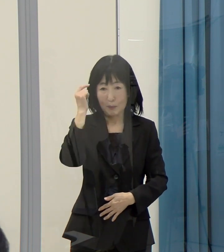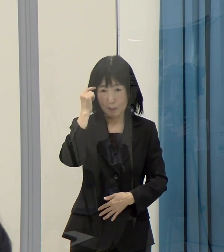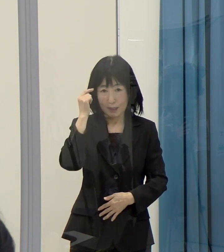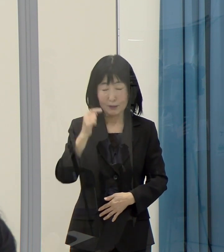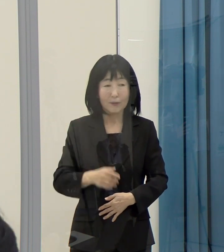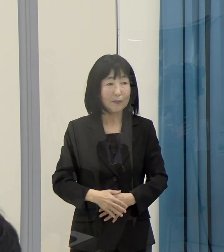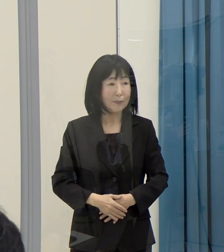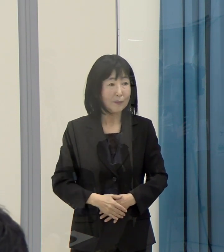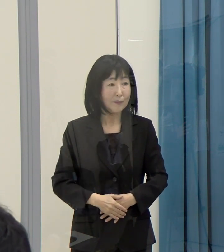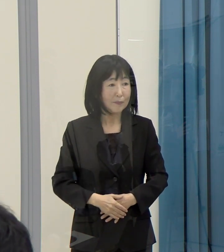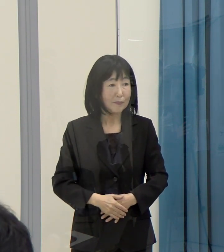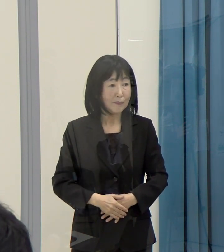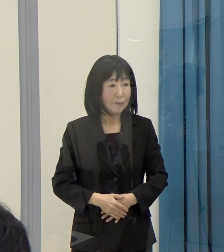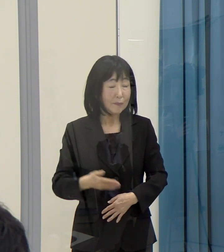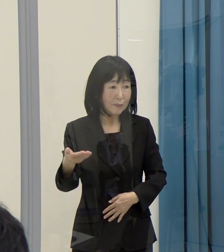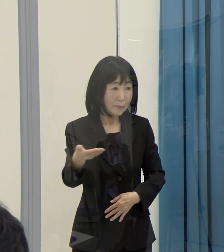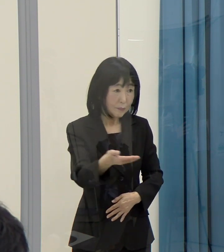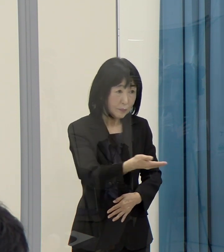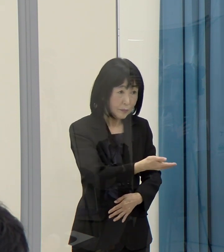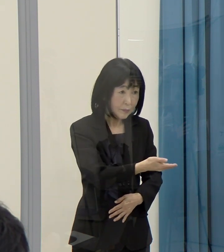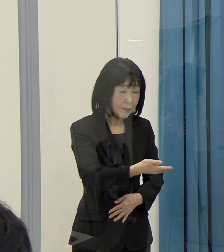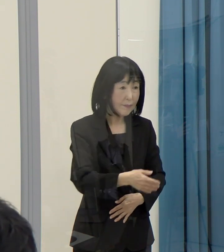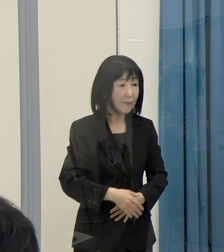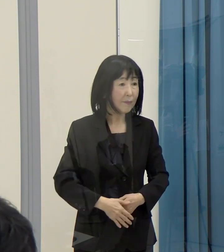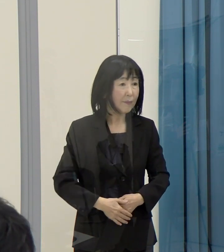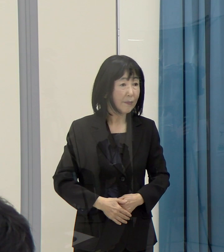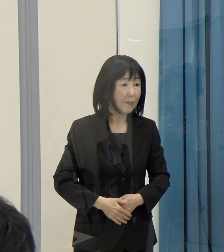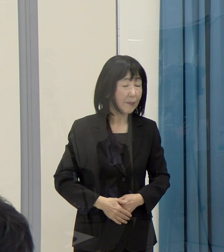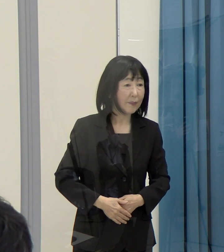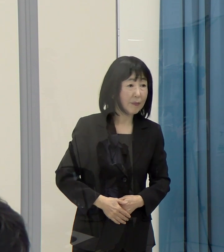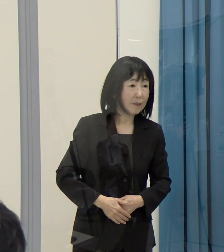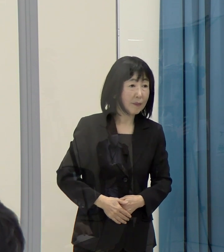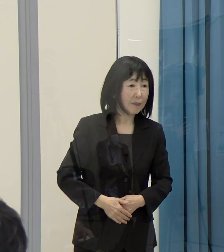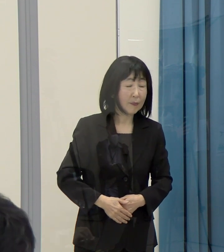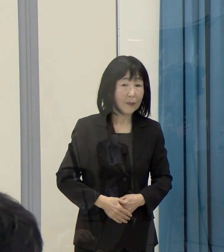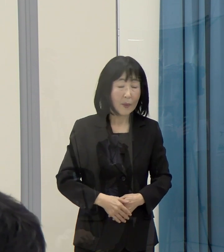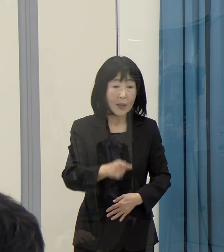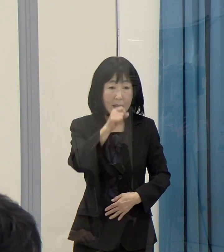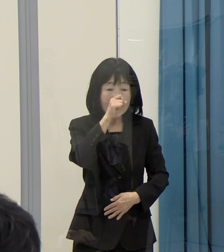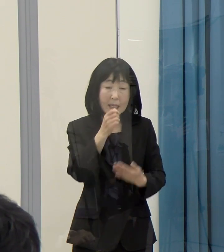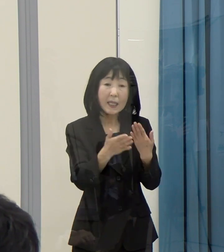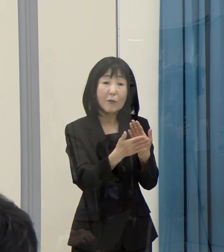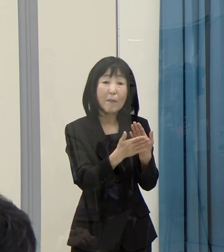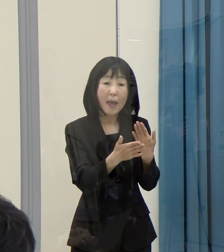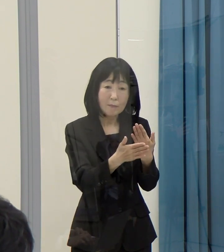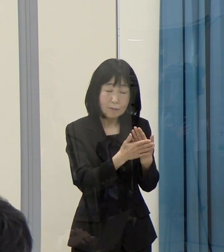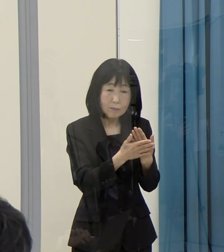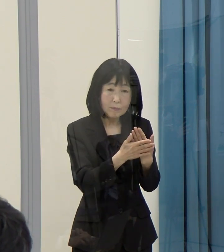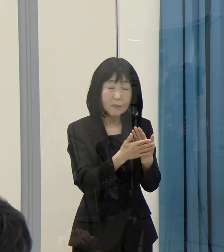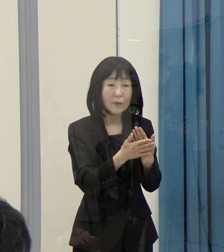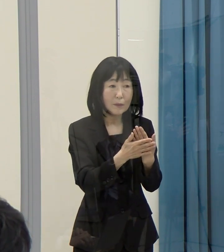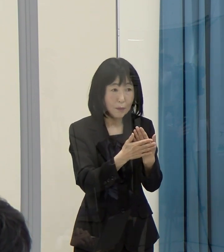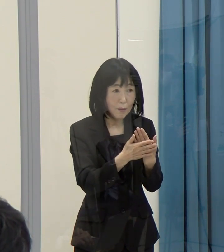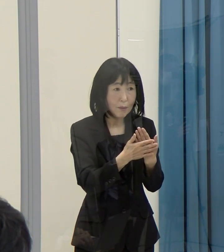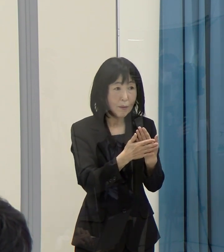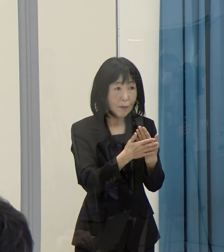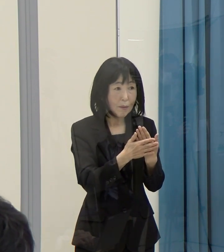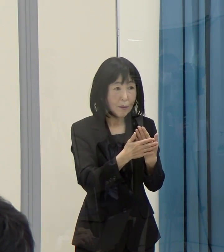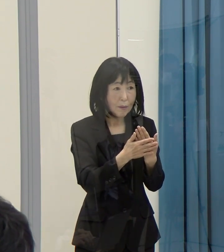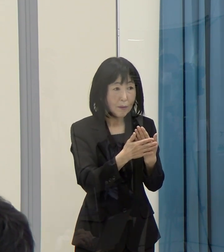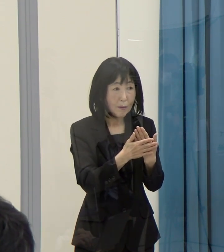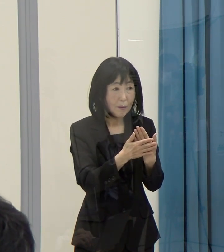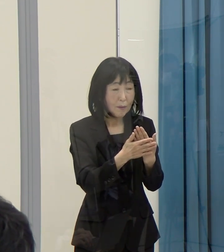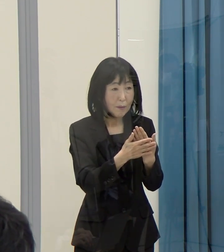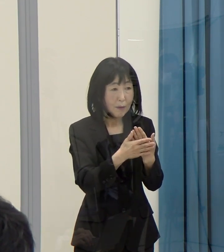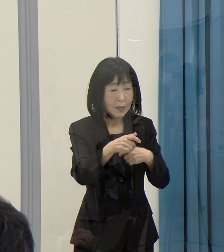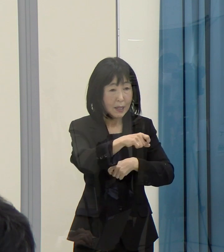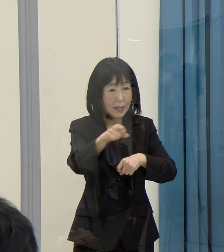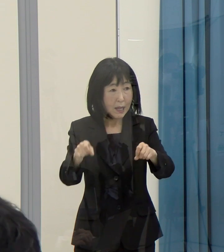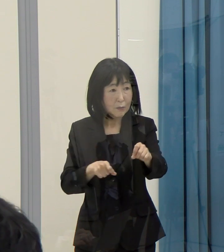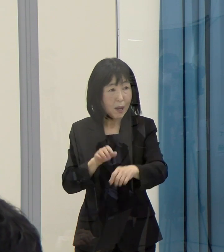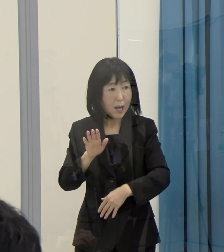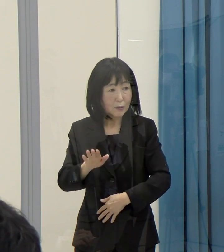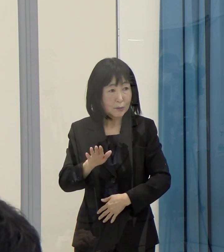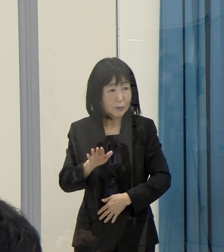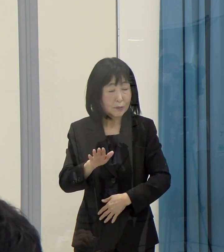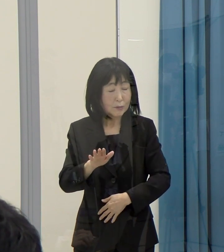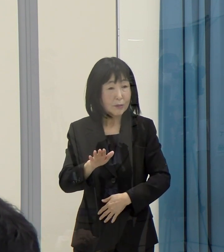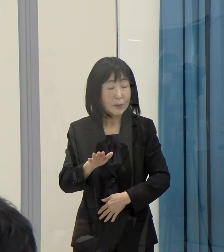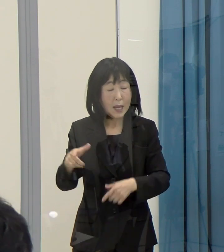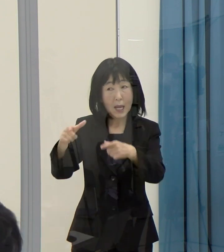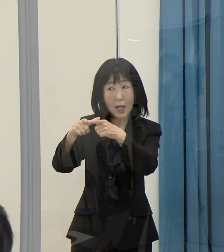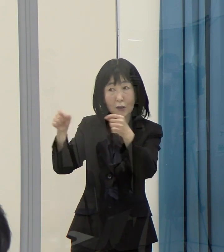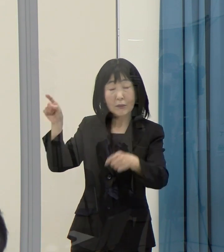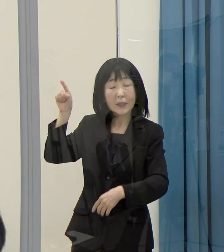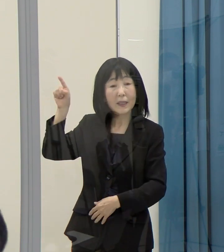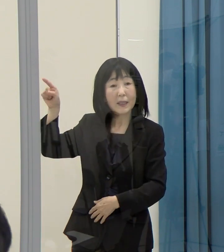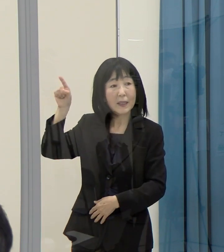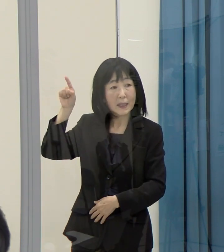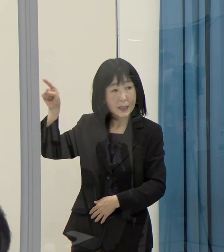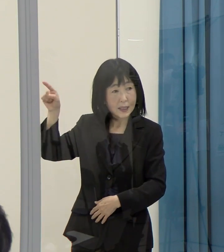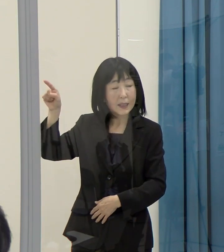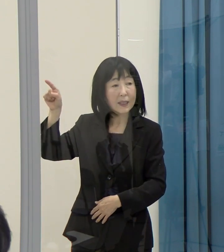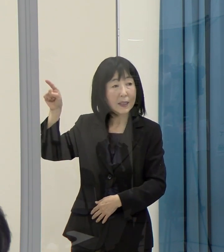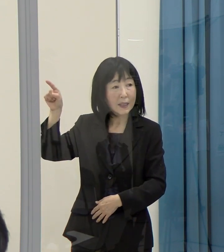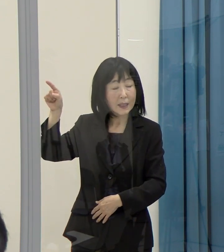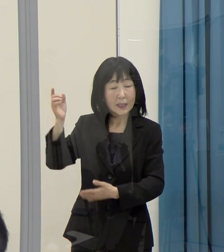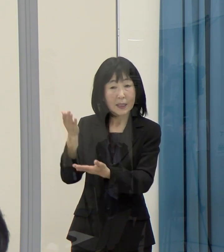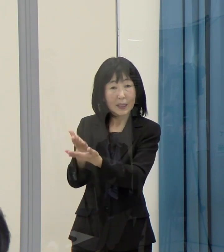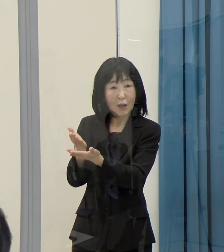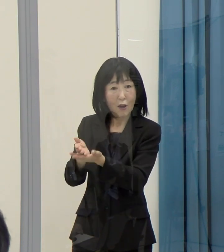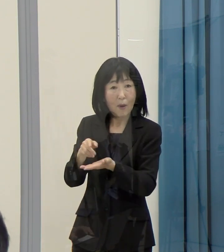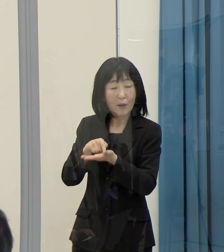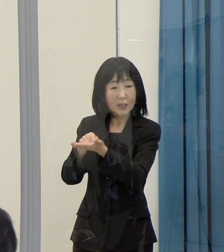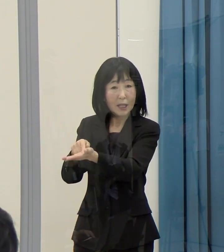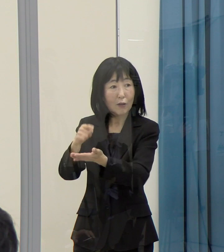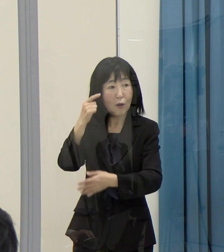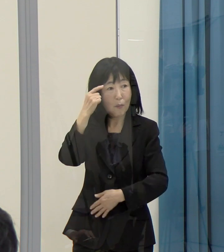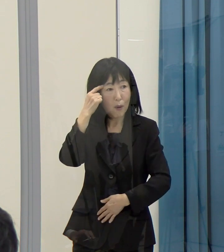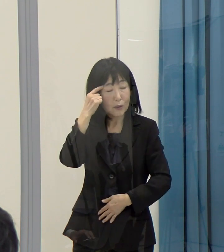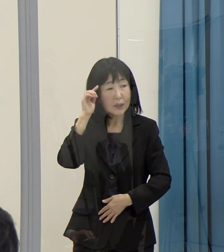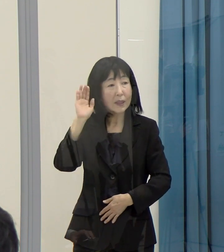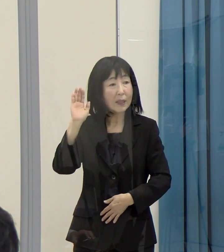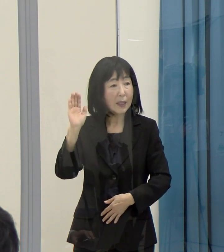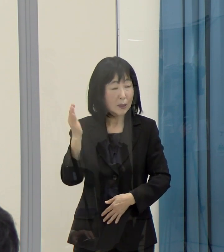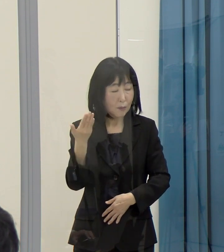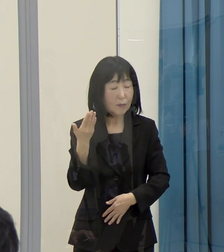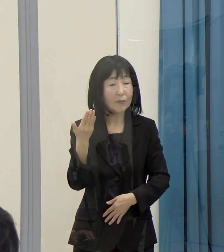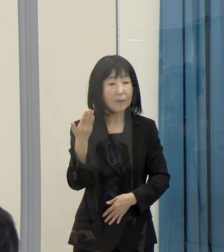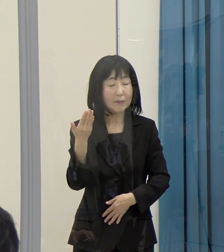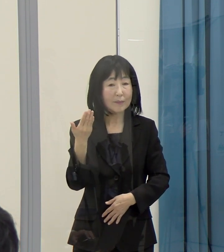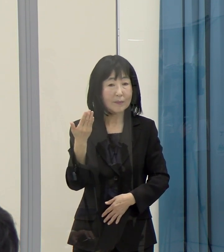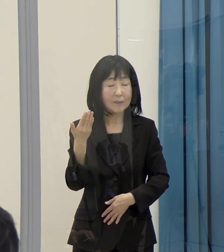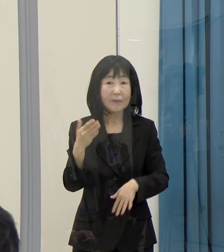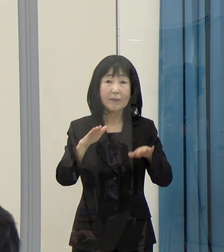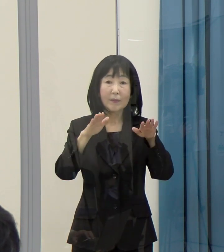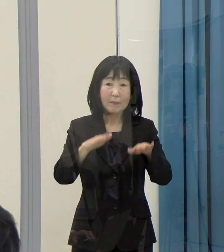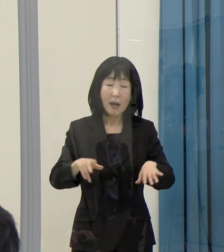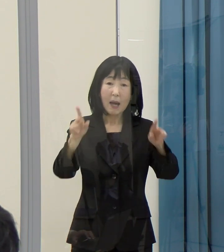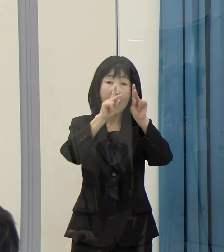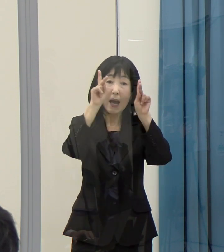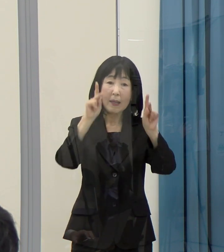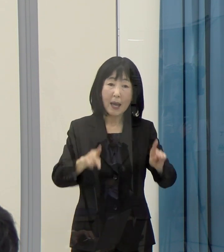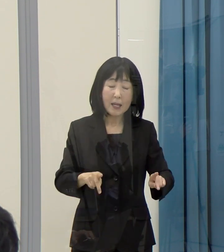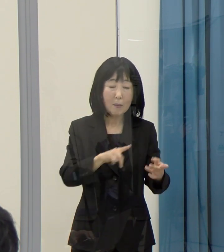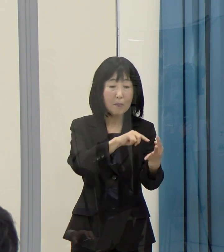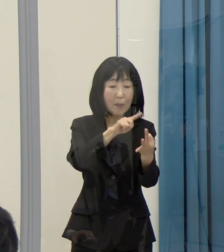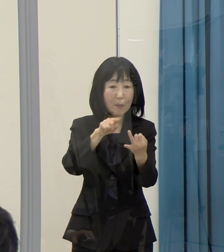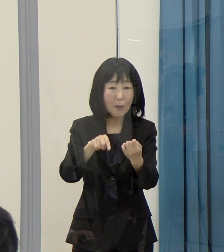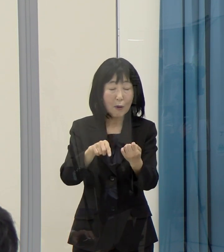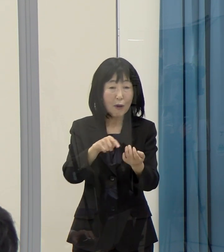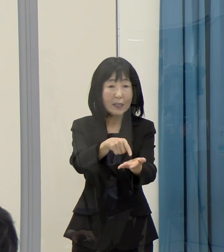（時事通信）今、知事はメリットの面と、広報に関する政府への要望を話されたと思いますが、逆に様々な課題点も指摘されるところですけれども、